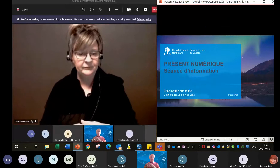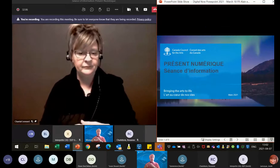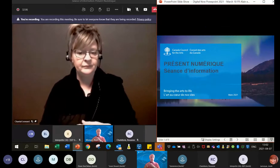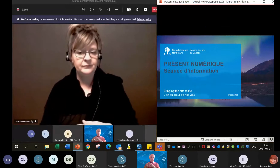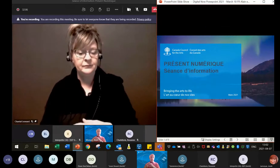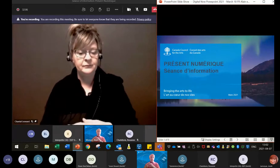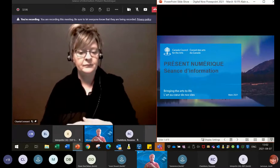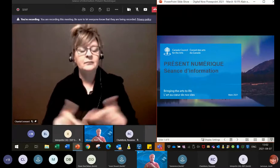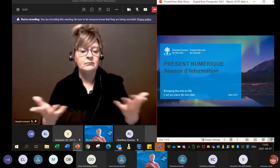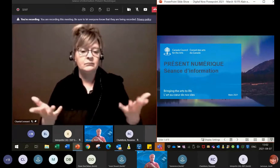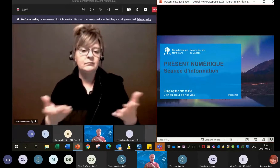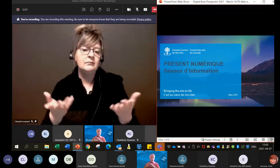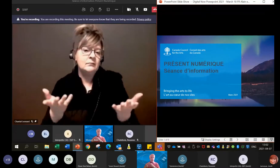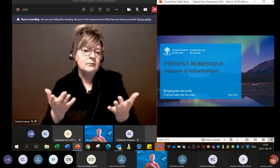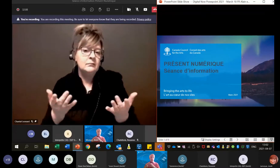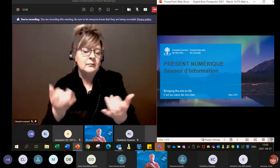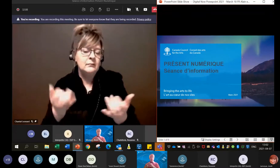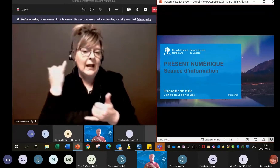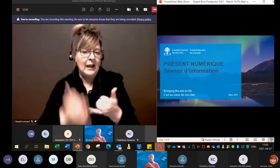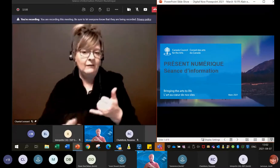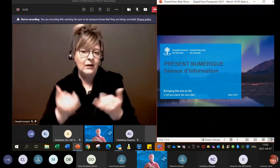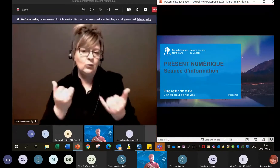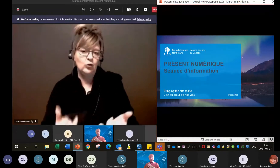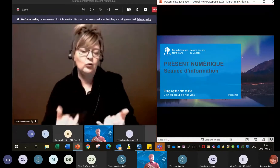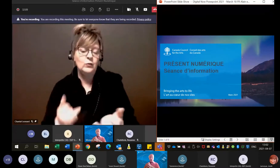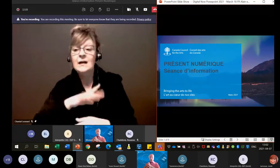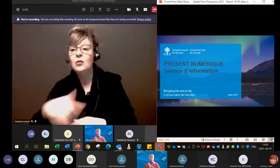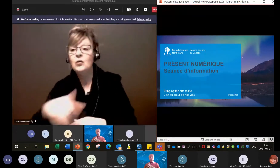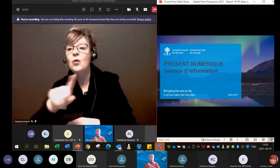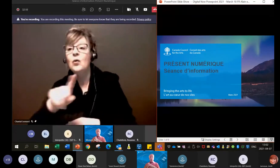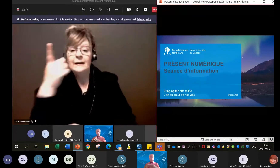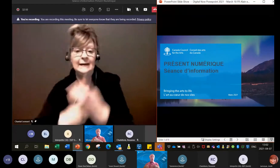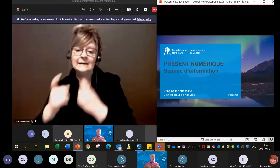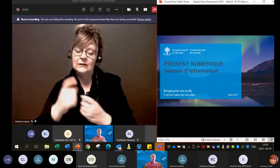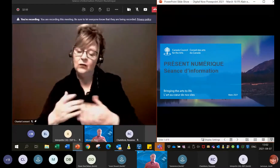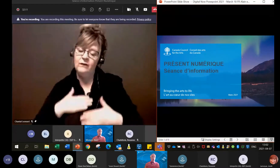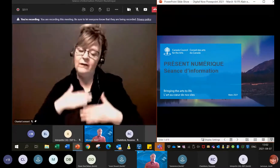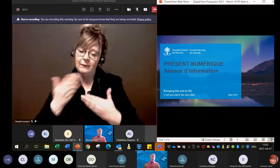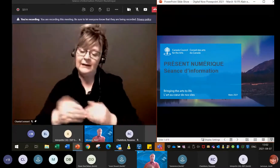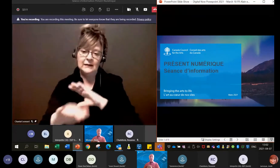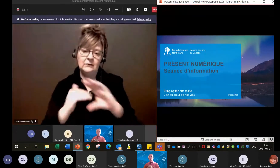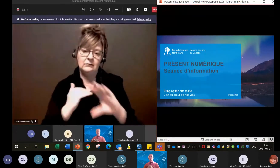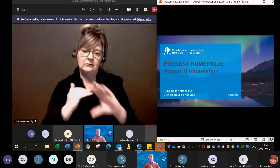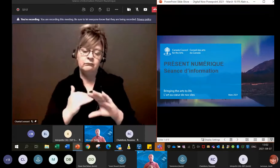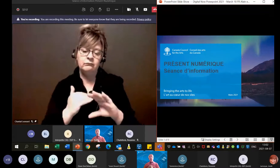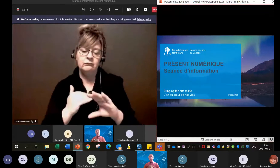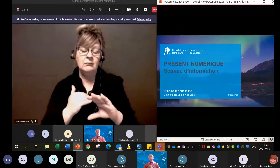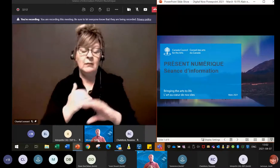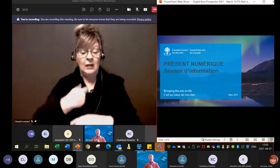la fin à nous faire parvenir vos questions,